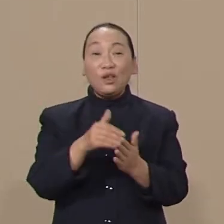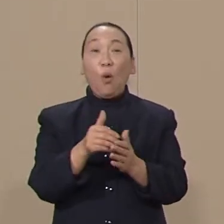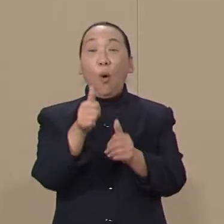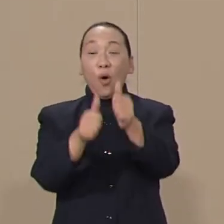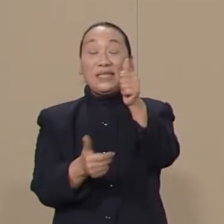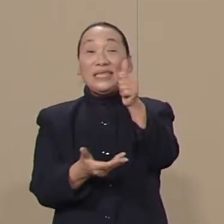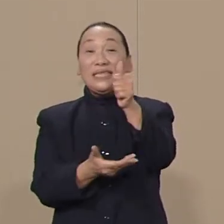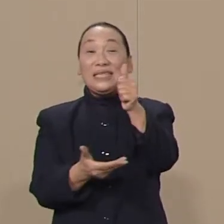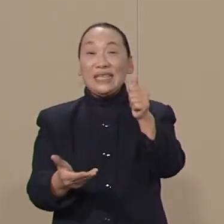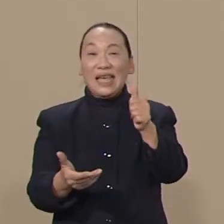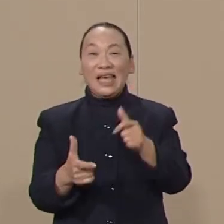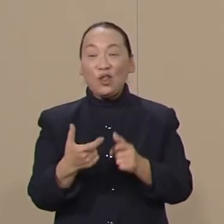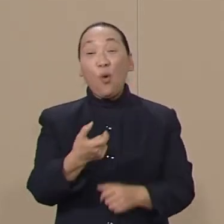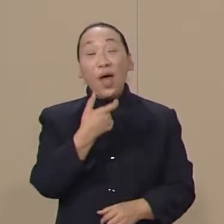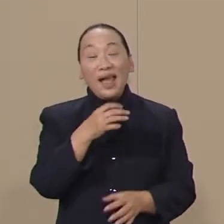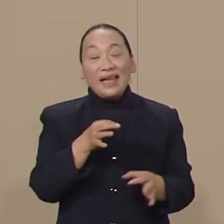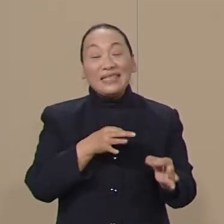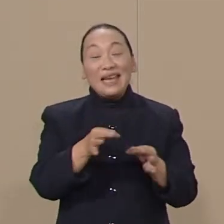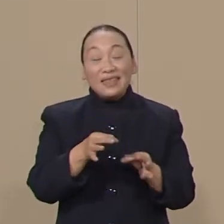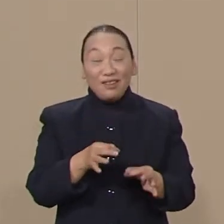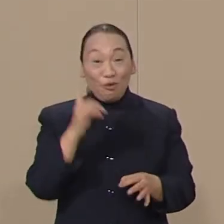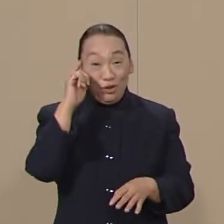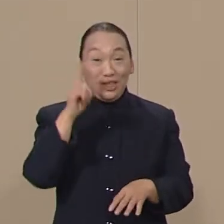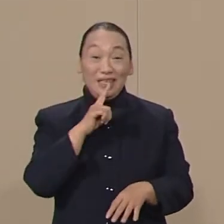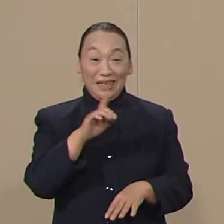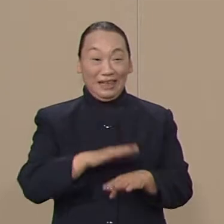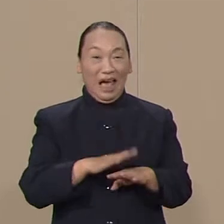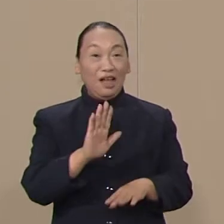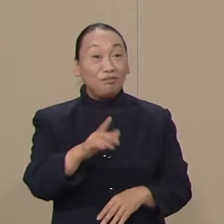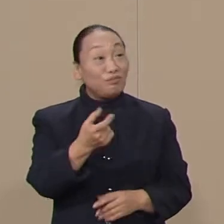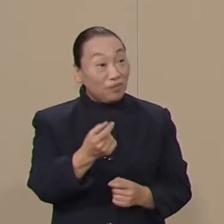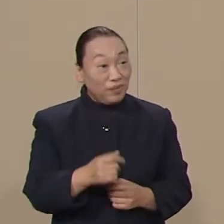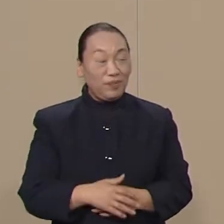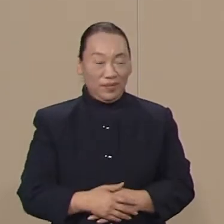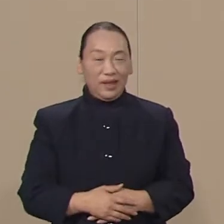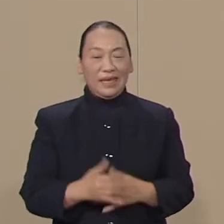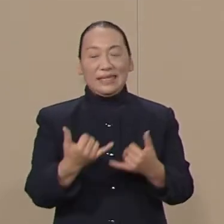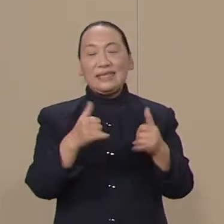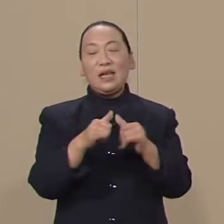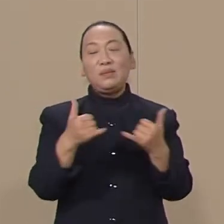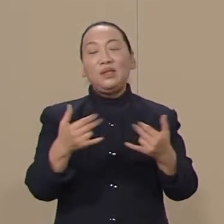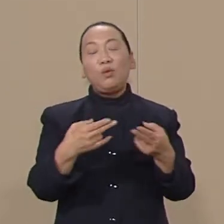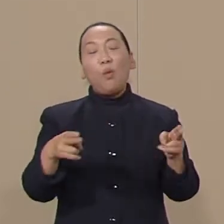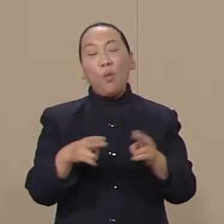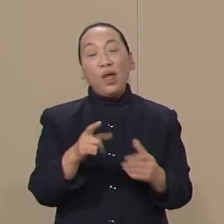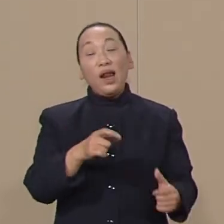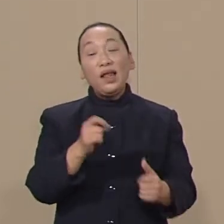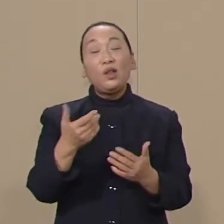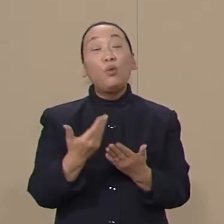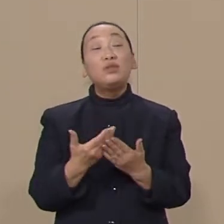福：ありがとうございます 佐：いうふうな形で 社民党を選択してほしいと で 社民党はその期待に こたえてほしいと